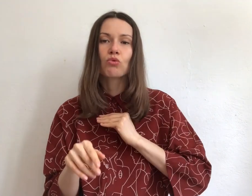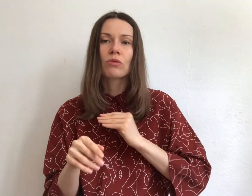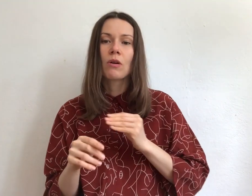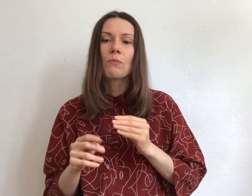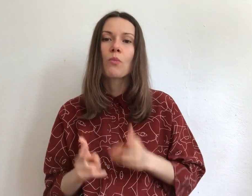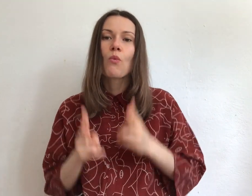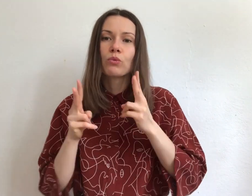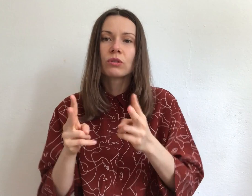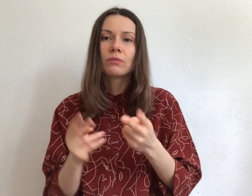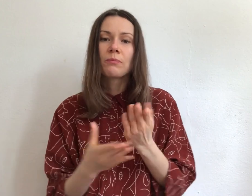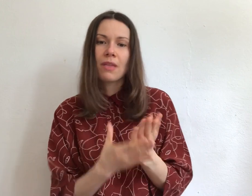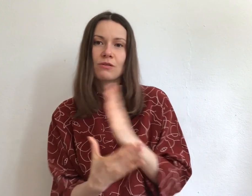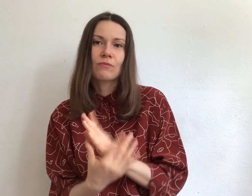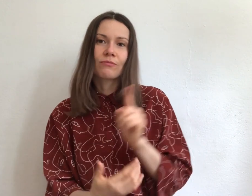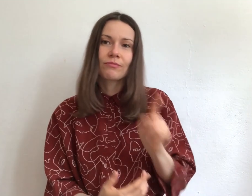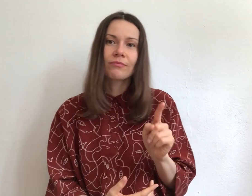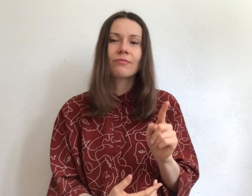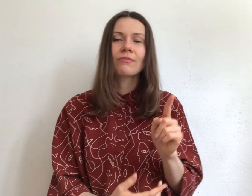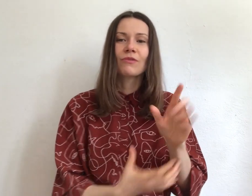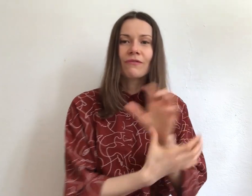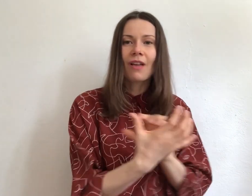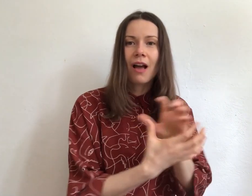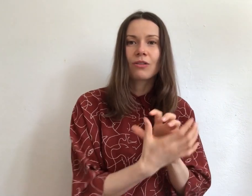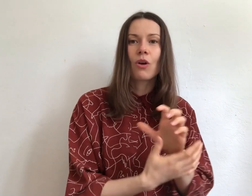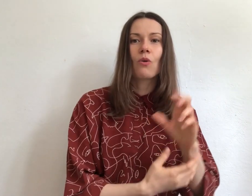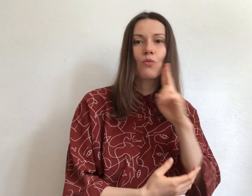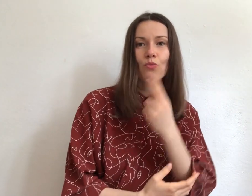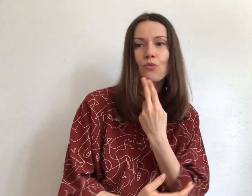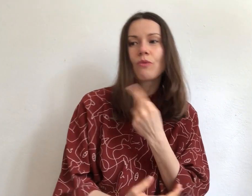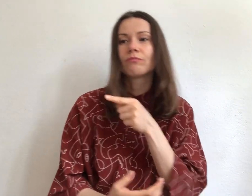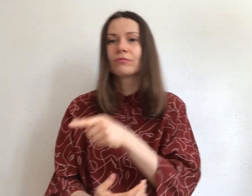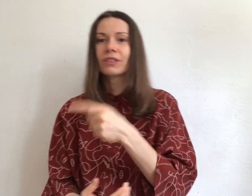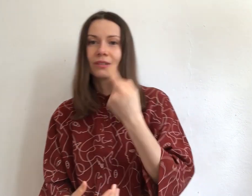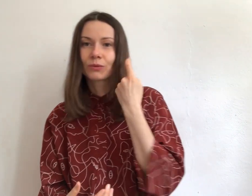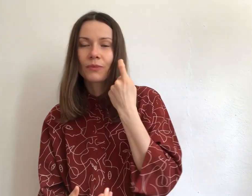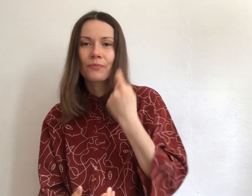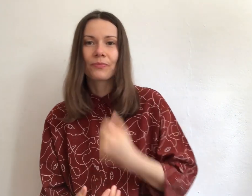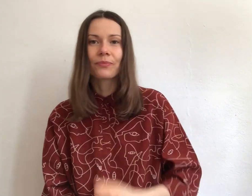ale także może stanowić most między tym światem a światem osób słyszących.